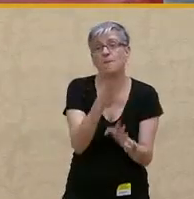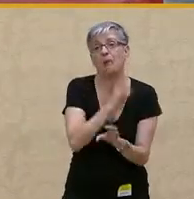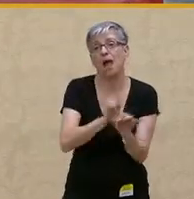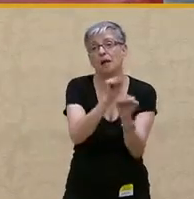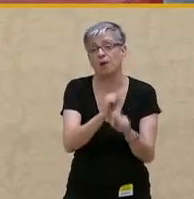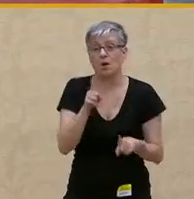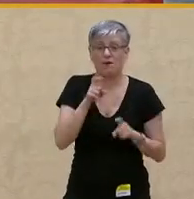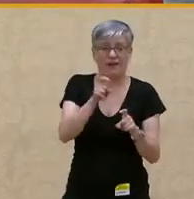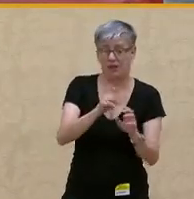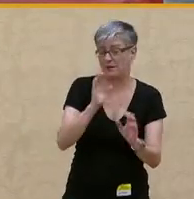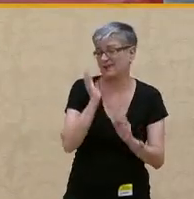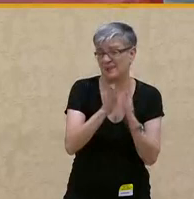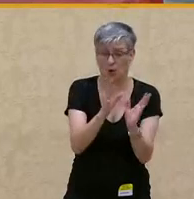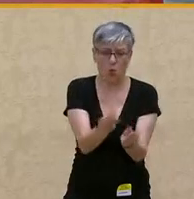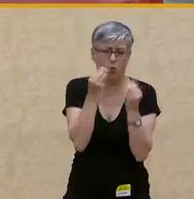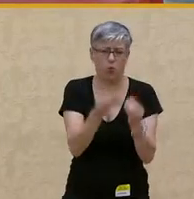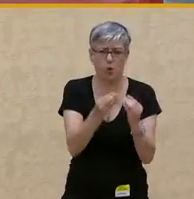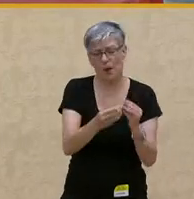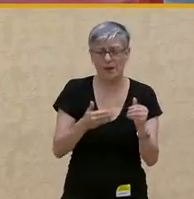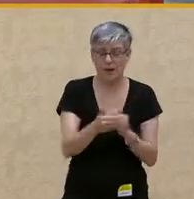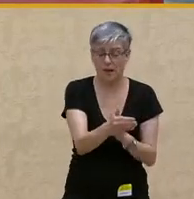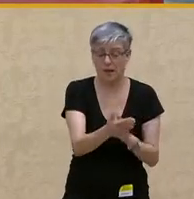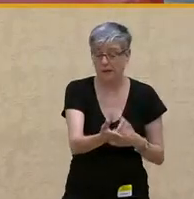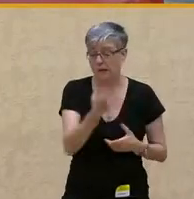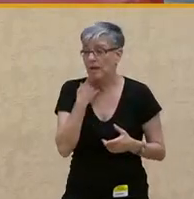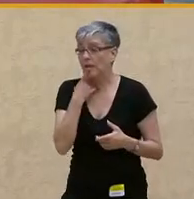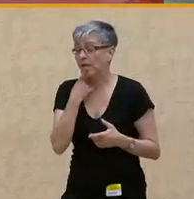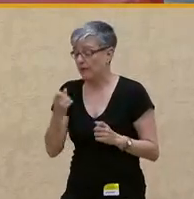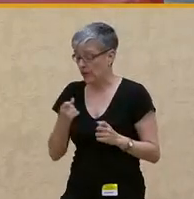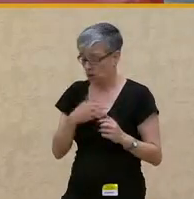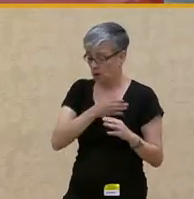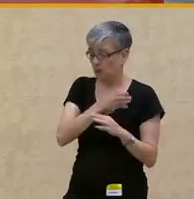oncológicos maravillosos, pero tienen dificultades para llegar en su casa al baño porque no tienen a